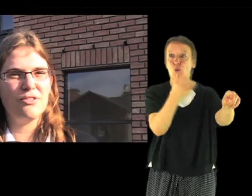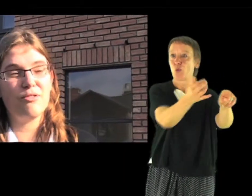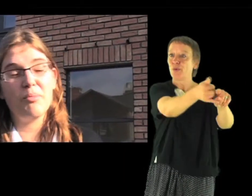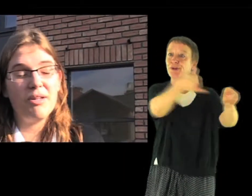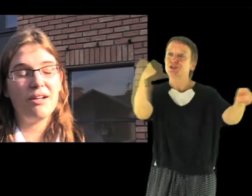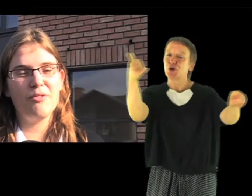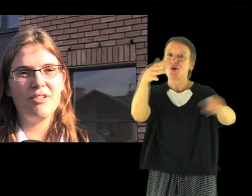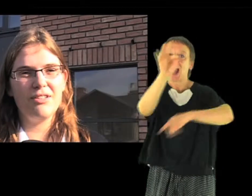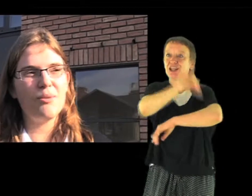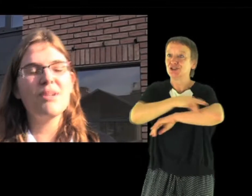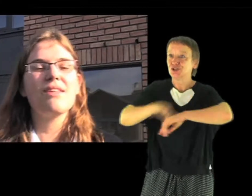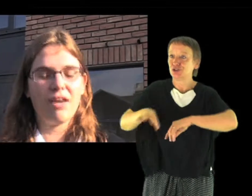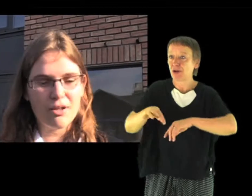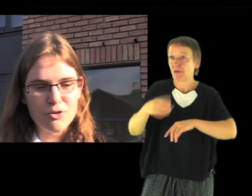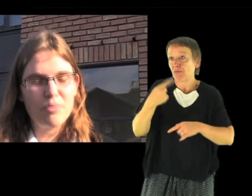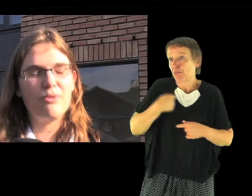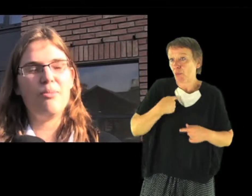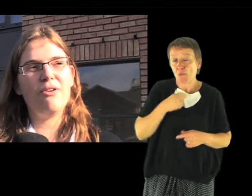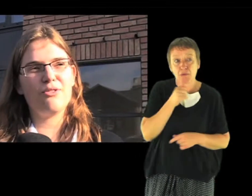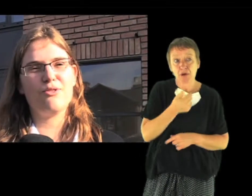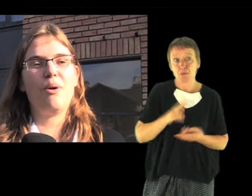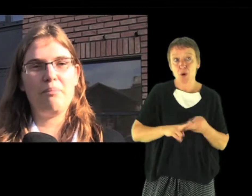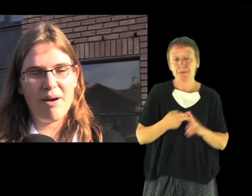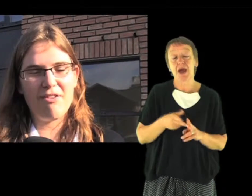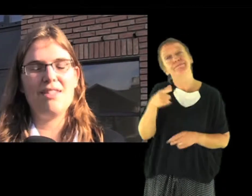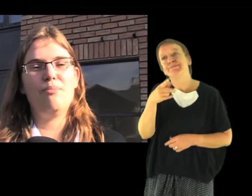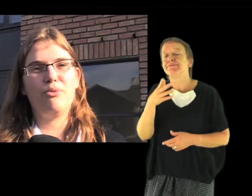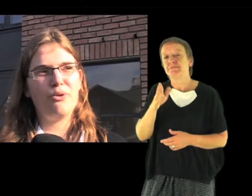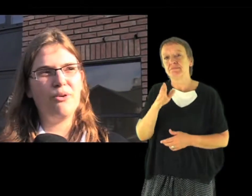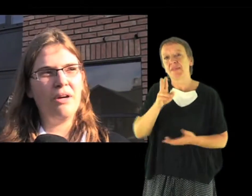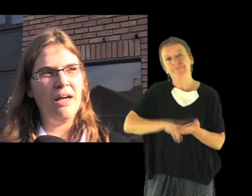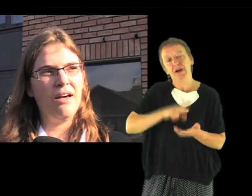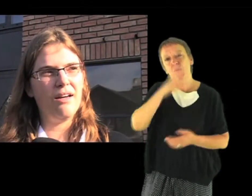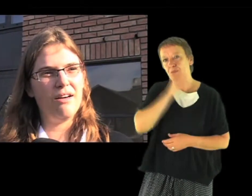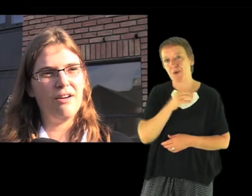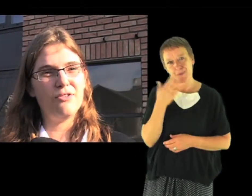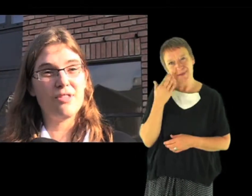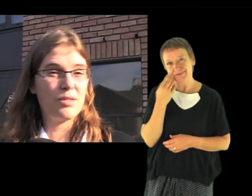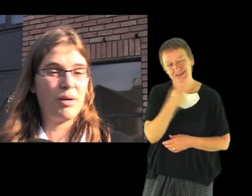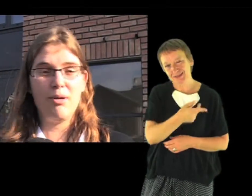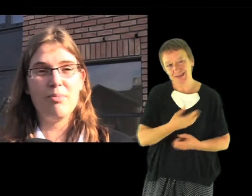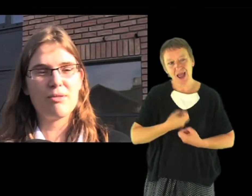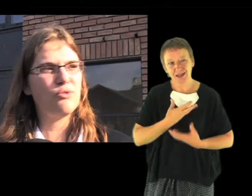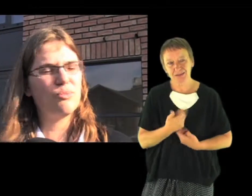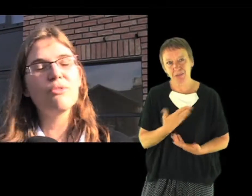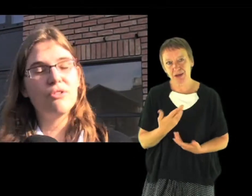Donc, moi, je n'y vois pas d'inconvénients. Mais je peux comprendre que ce ne soit pas facile pour eux de s'exprimer.